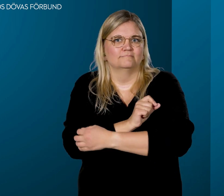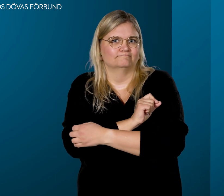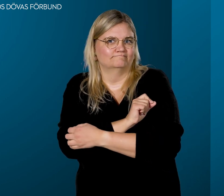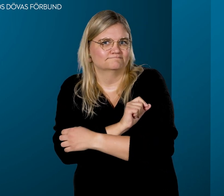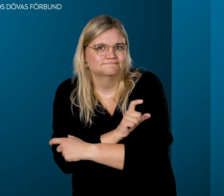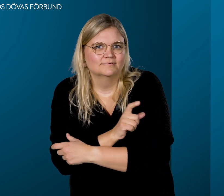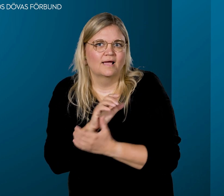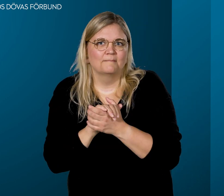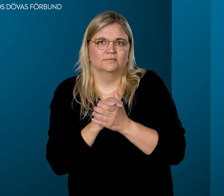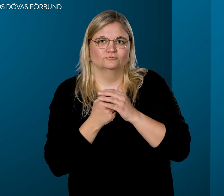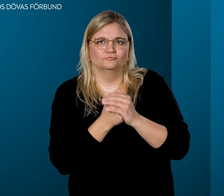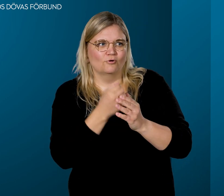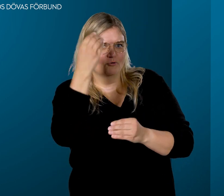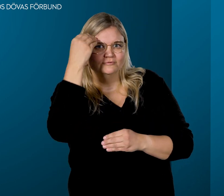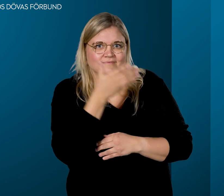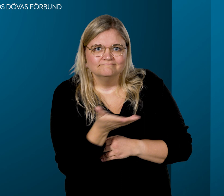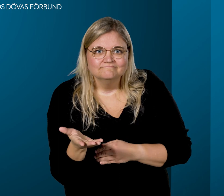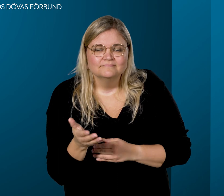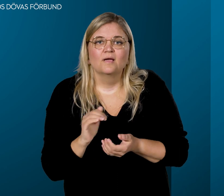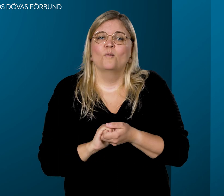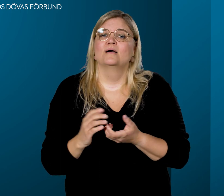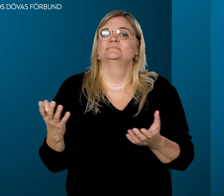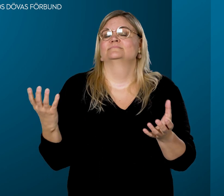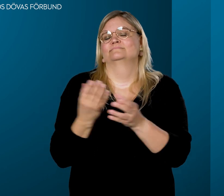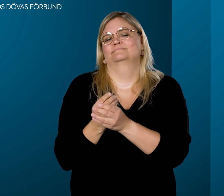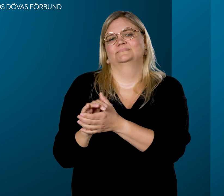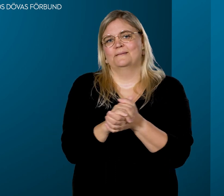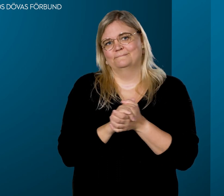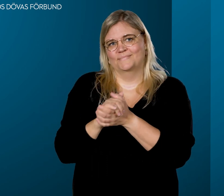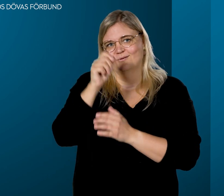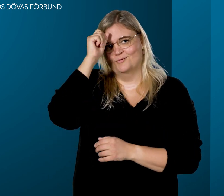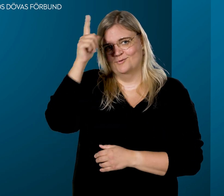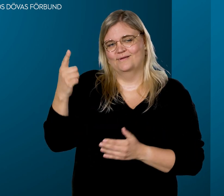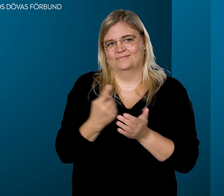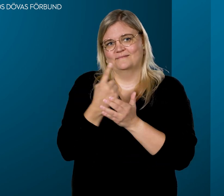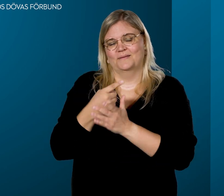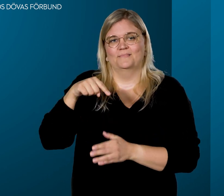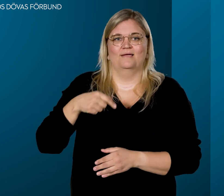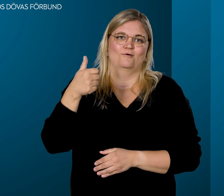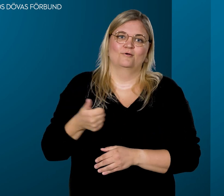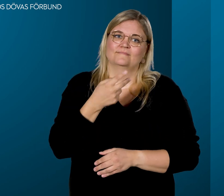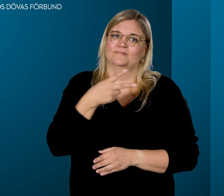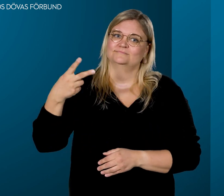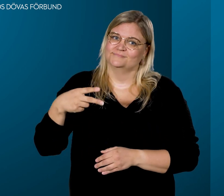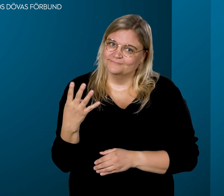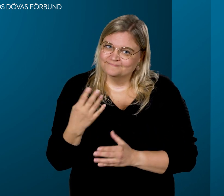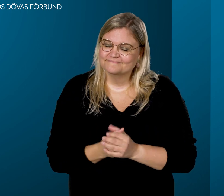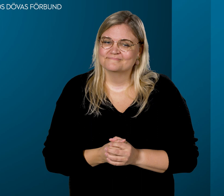stärkande kamratstödskurser och gemenskapsskapande kulturevenemang.